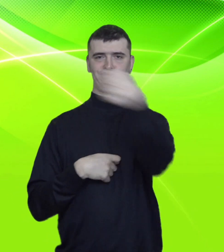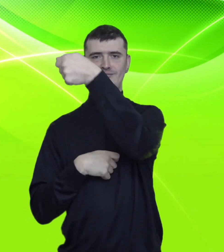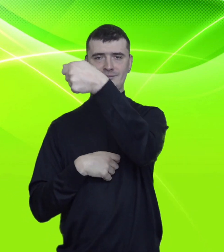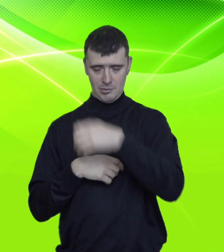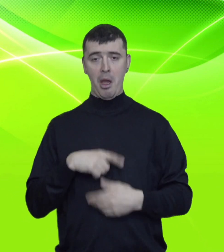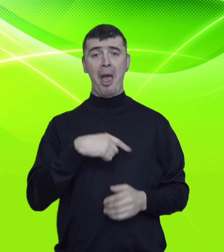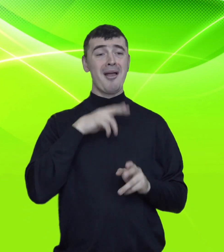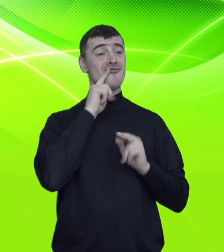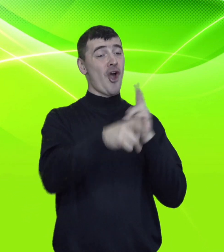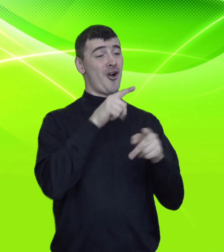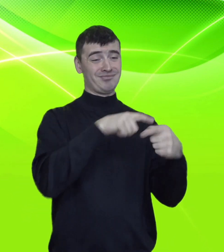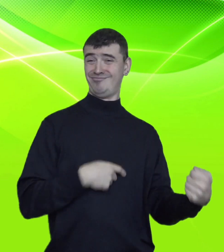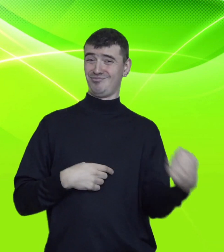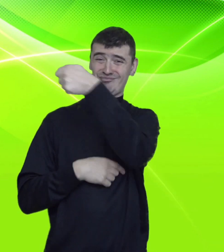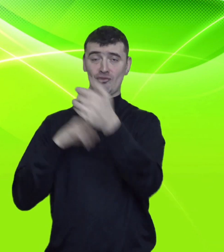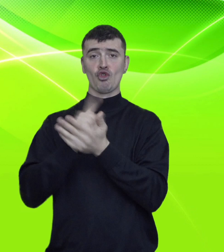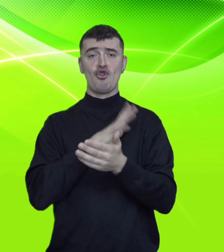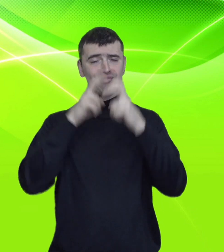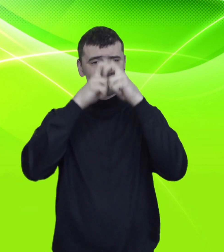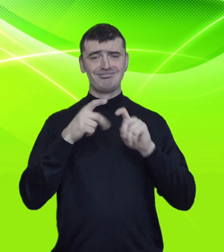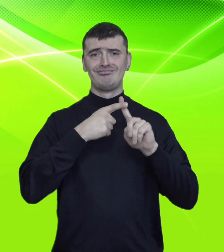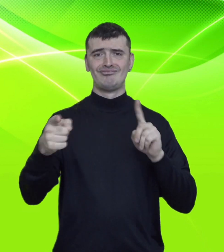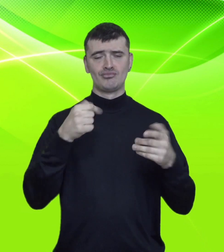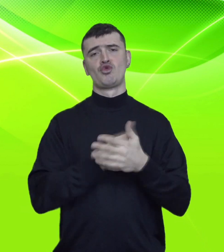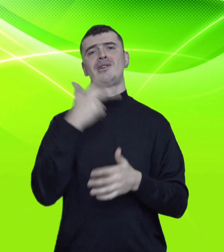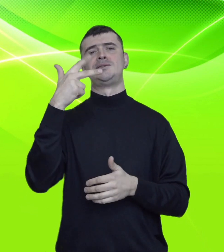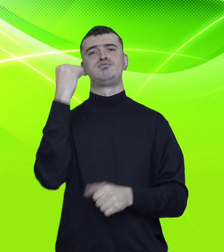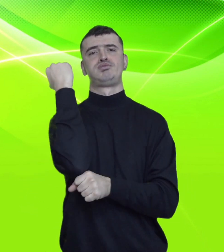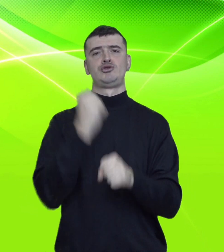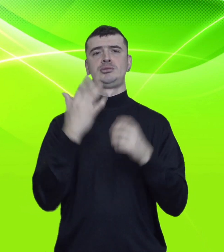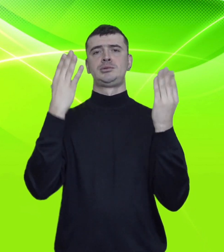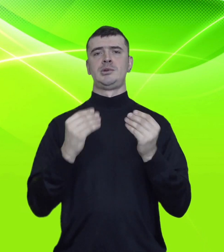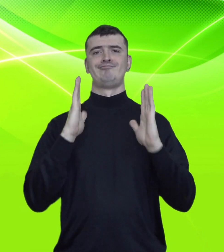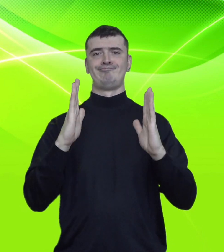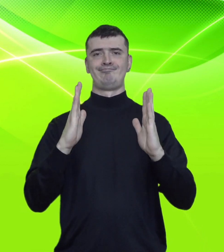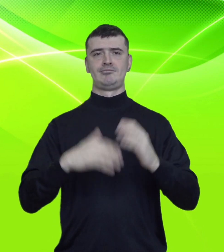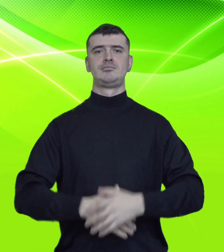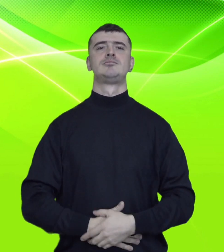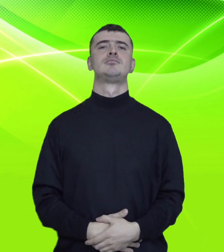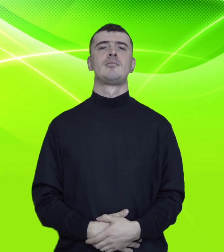например, юрист, рассмотреть его должны за 30 рабочих дней.